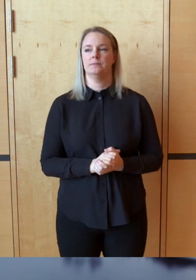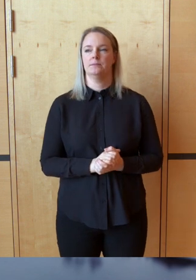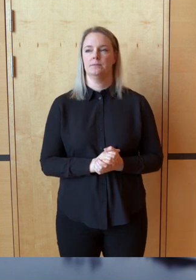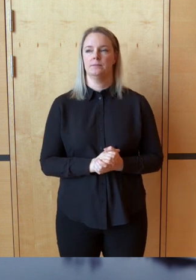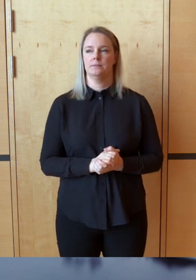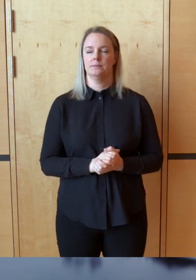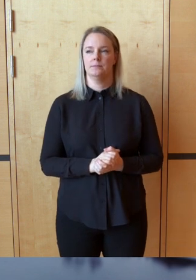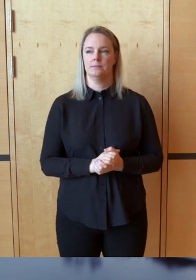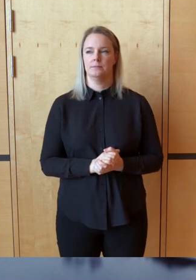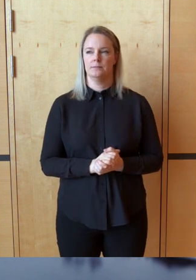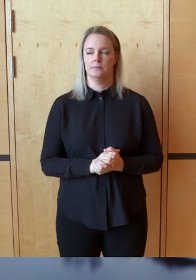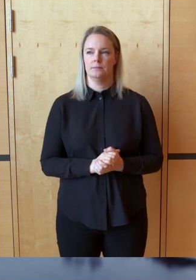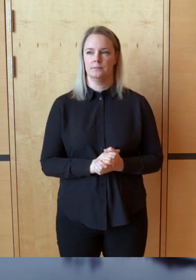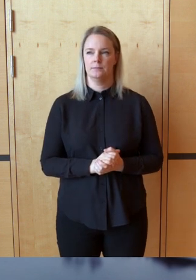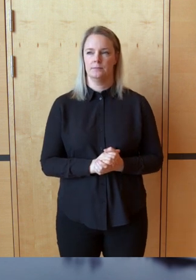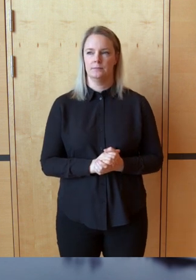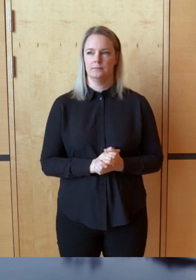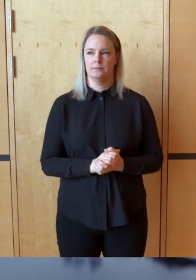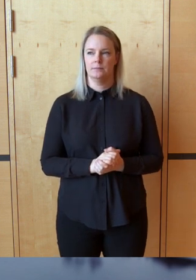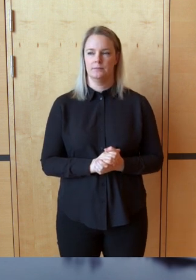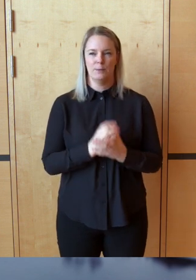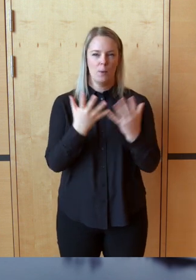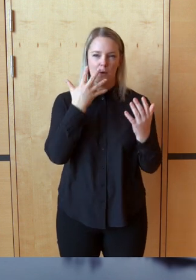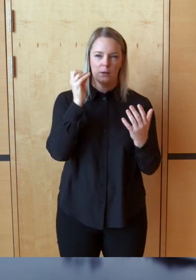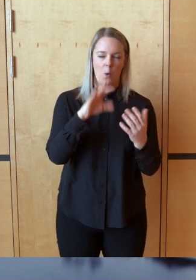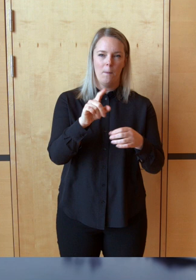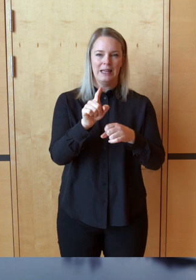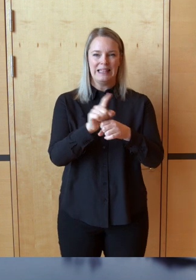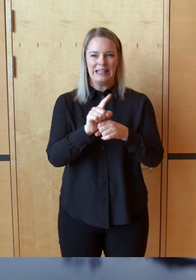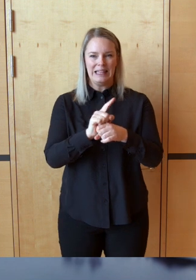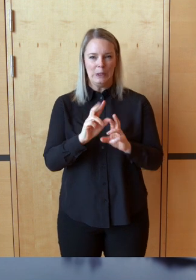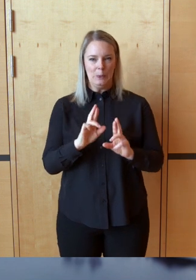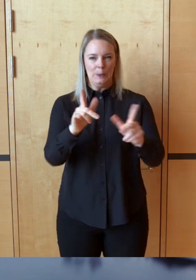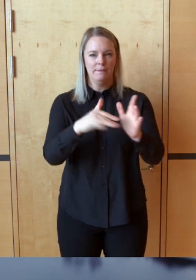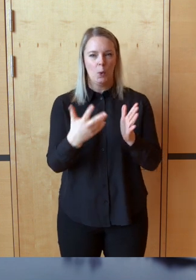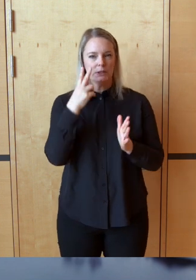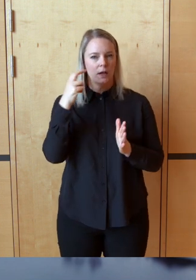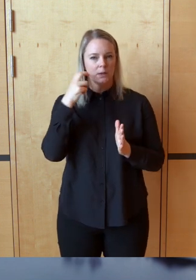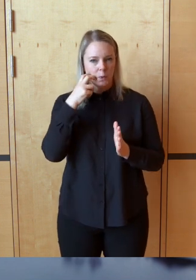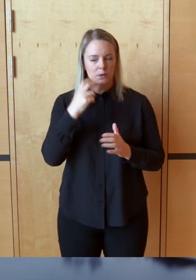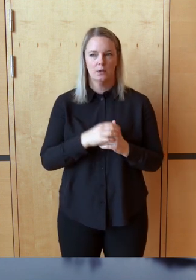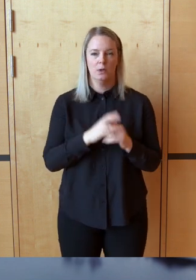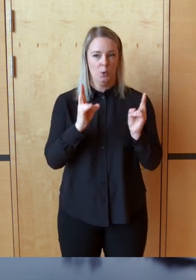Många har pratat om utryckningstider respons tid och sådär De senaste också hans